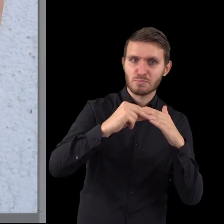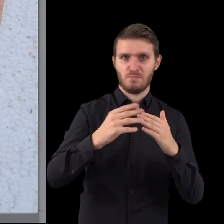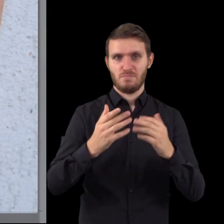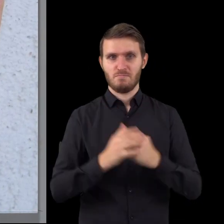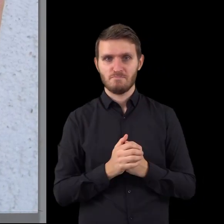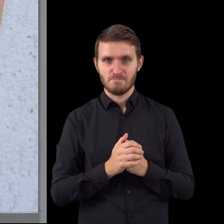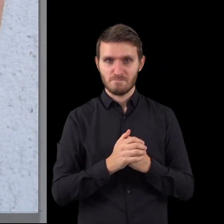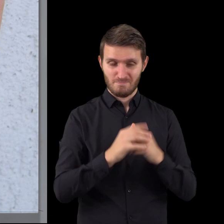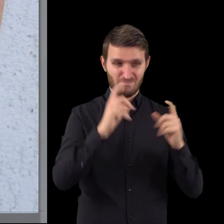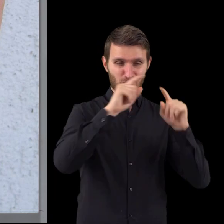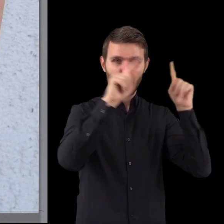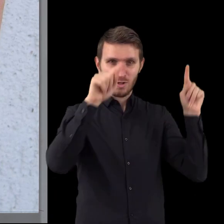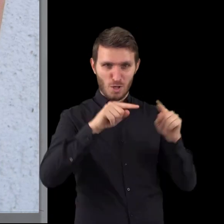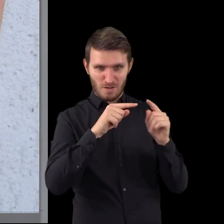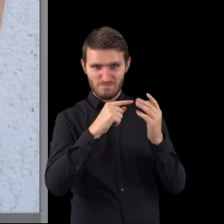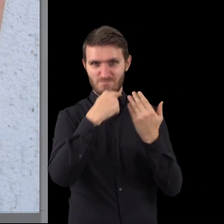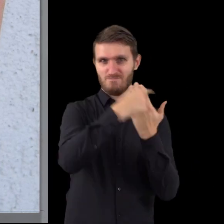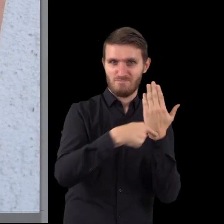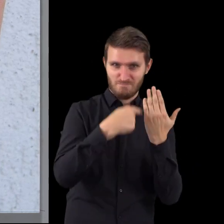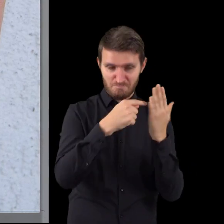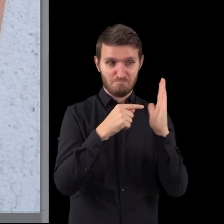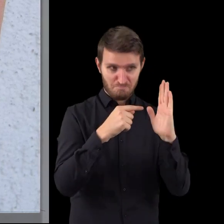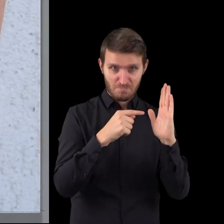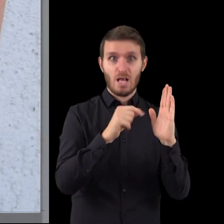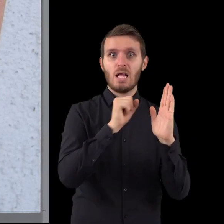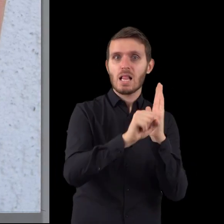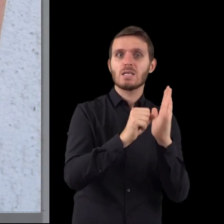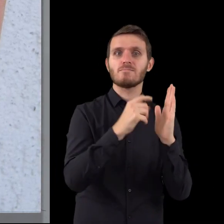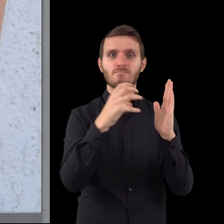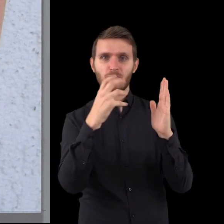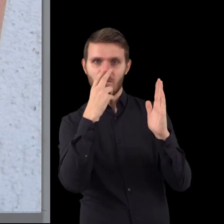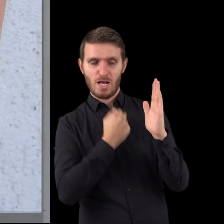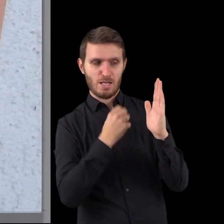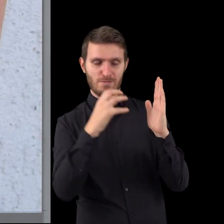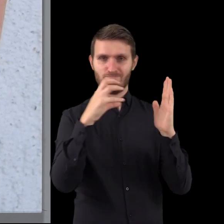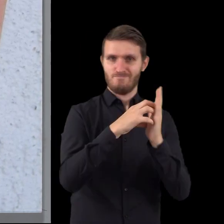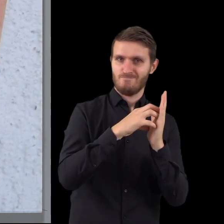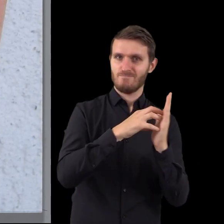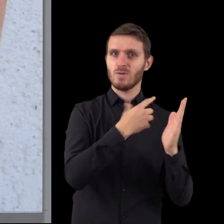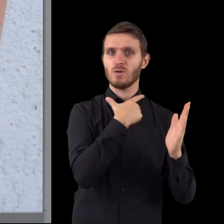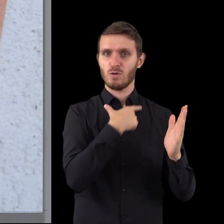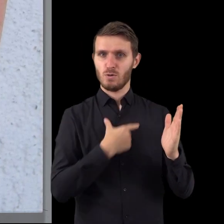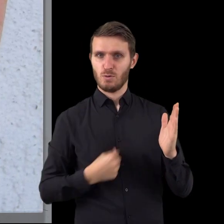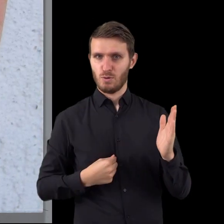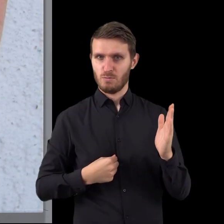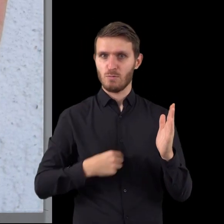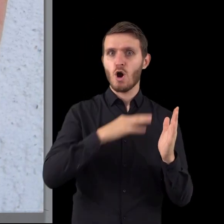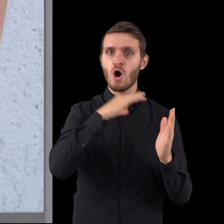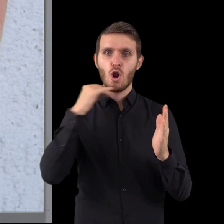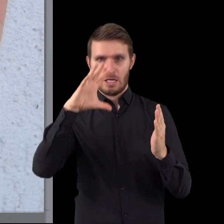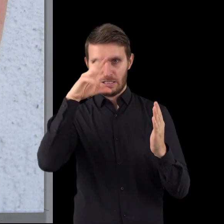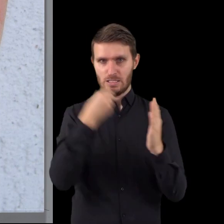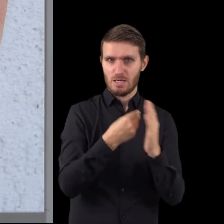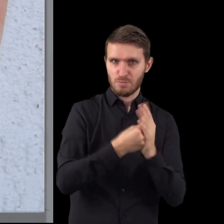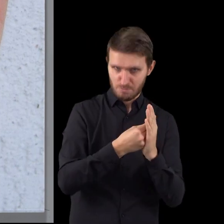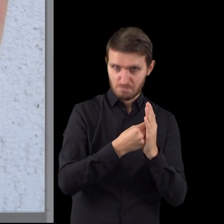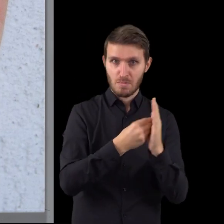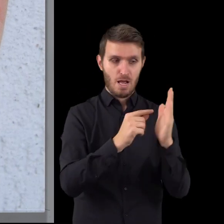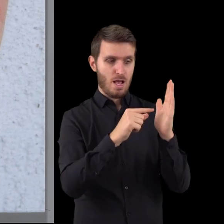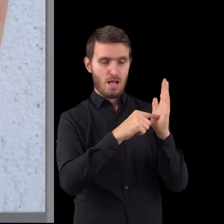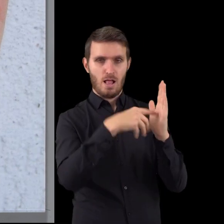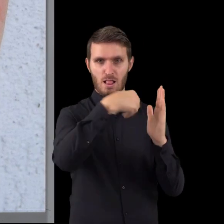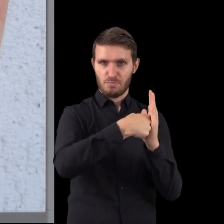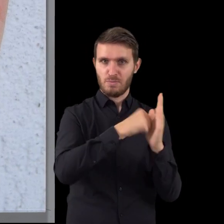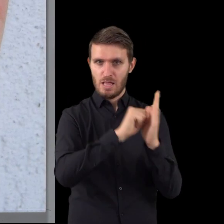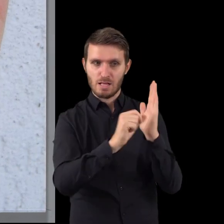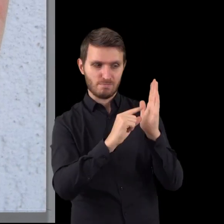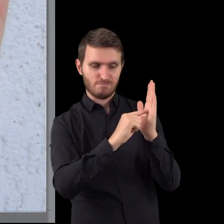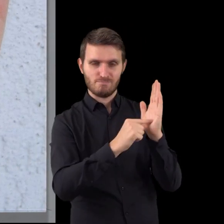Dłoń na fotografii prezentuje biżuterię, wisior w kolorze srebrnym, który zakończony jest dużym sercem.